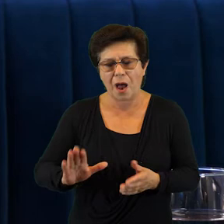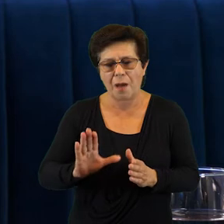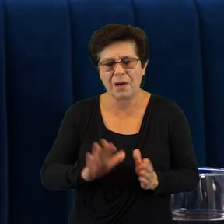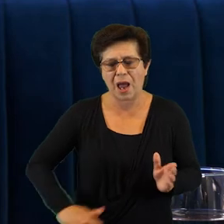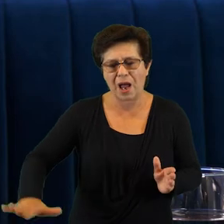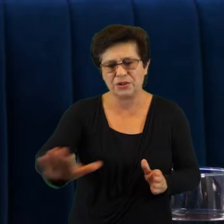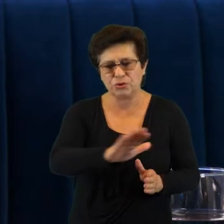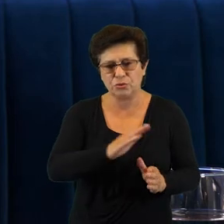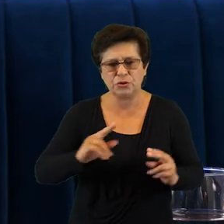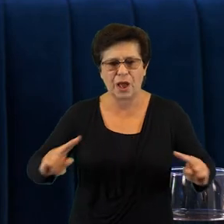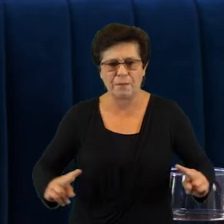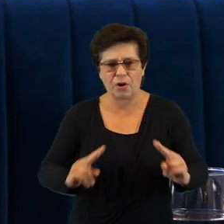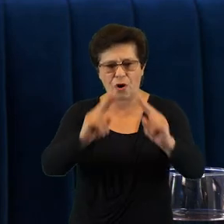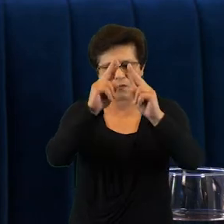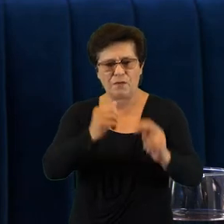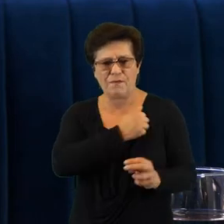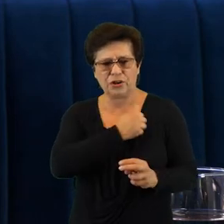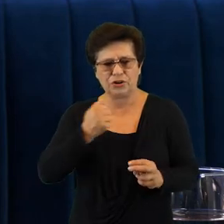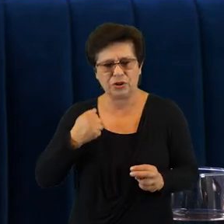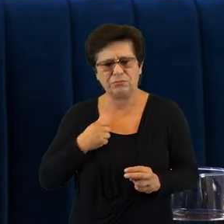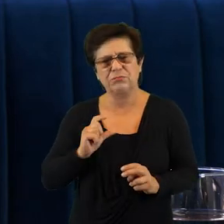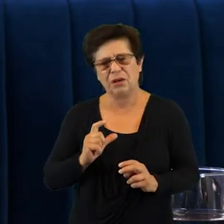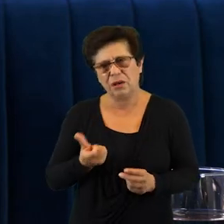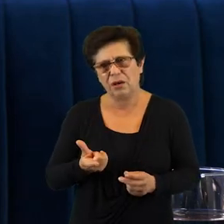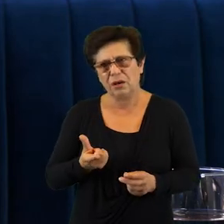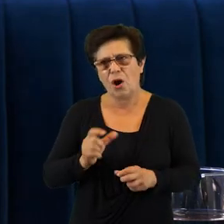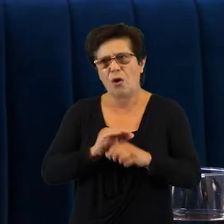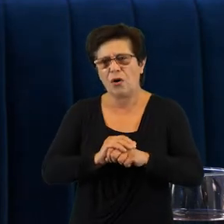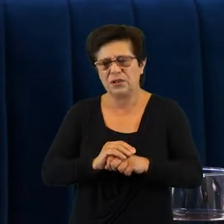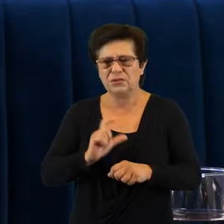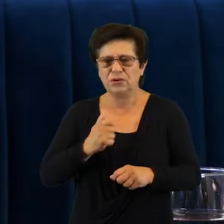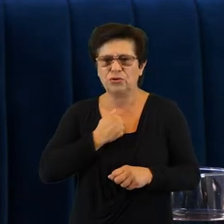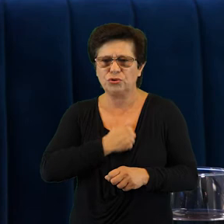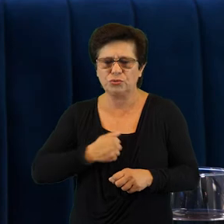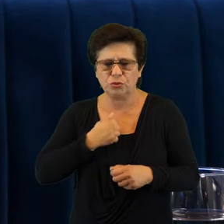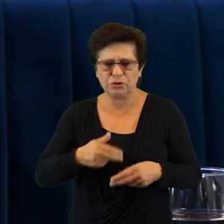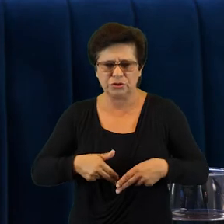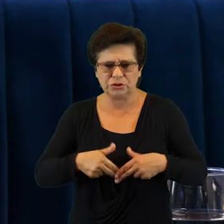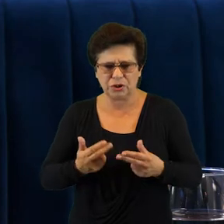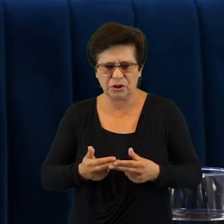i któryś mówi: "No, koledzy, co za smutny dzień". A Przyboś się odzywa i mówi: "Jak to smutny?".